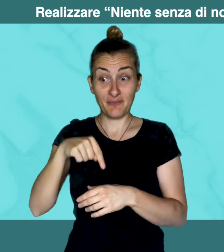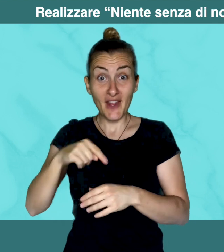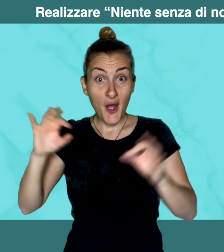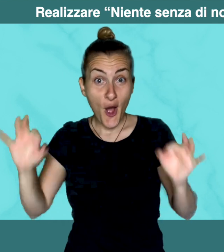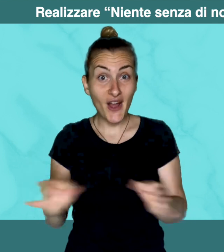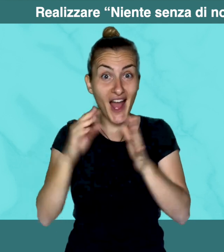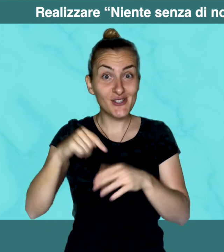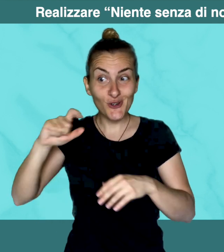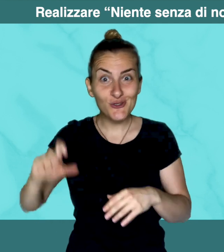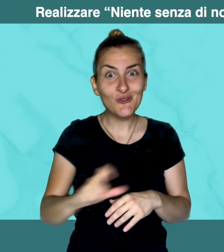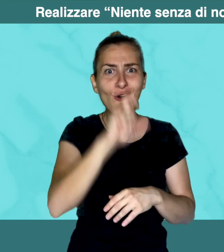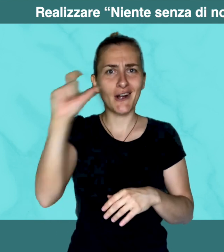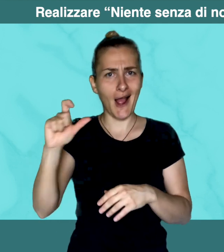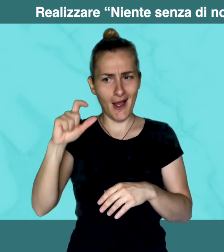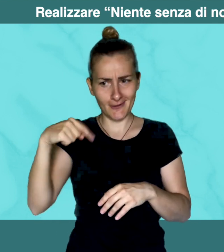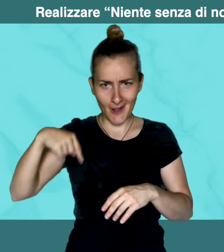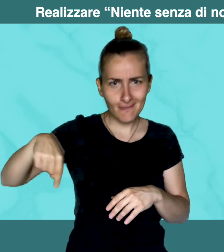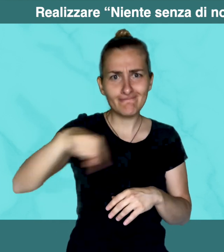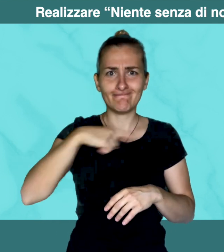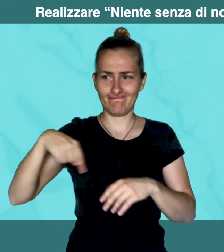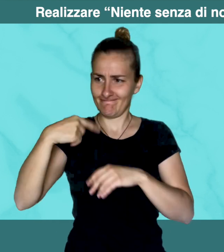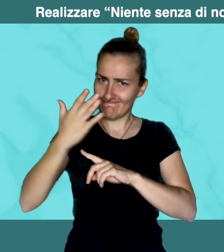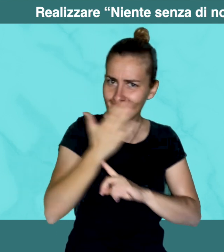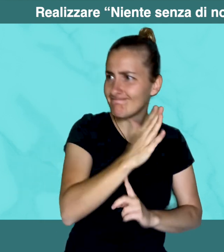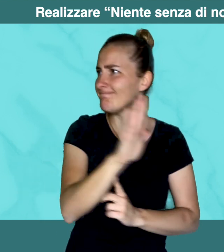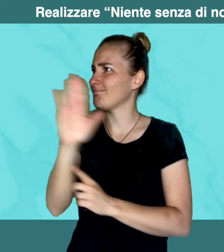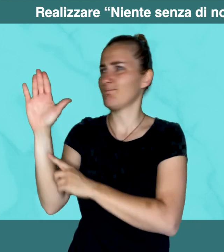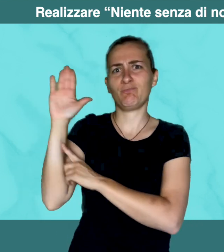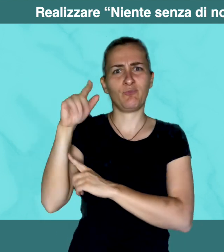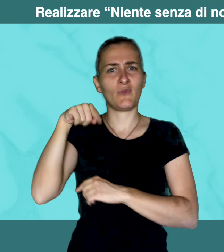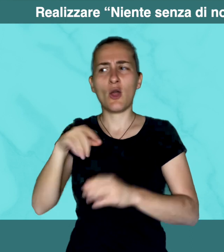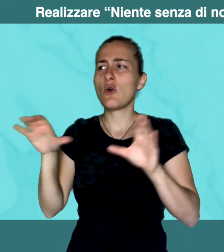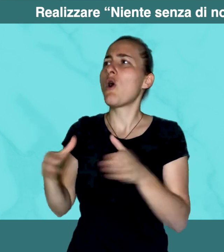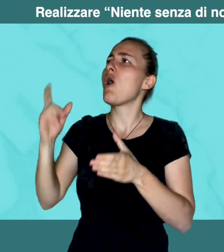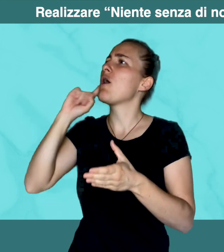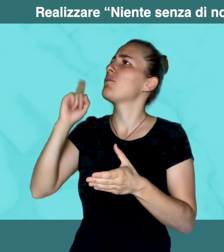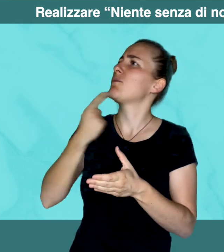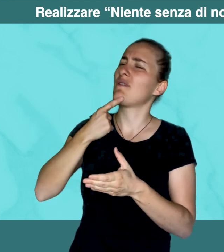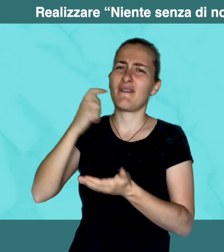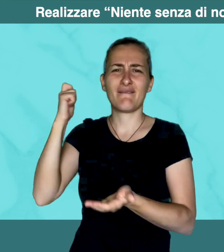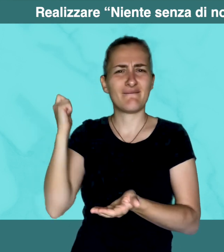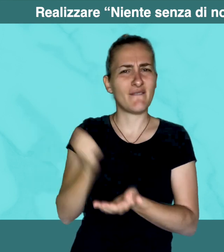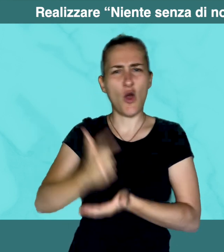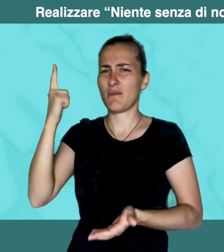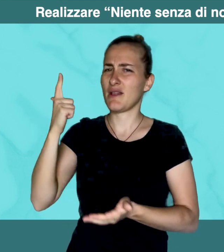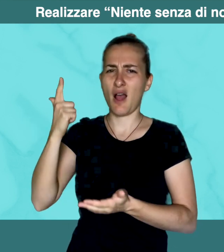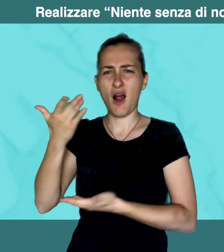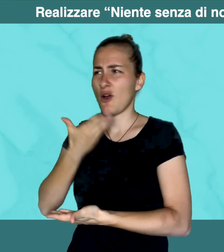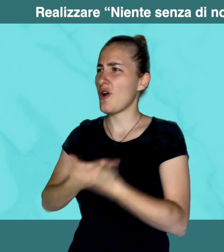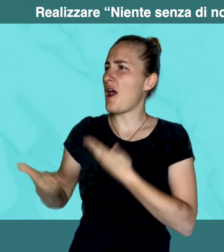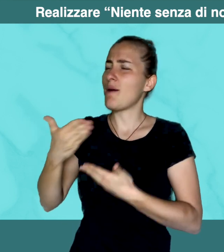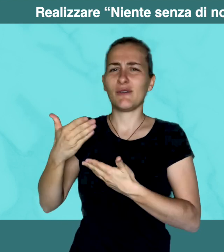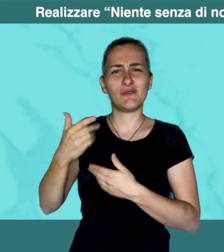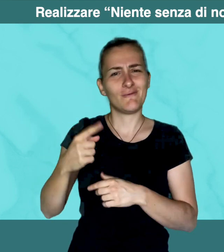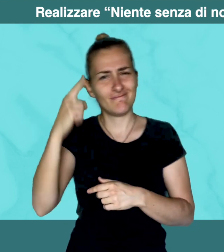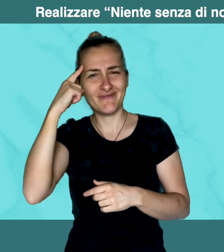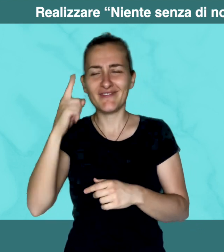In occasione di questa giornata dimostriamo quanto sia fondamentale la collaborazione con le comunità sorde,